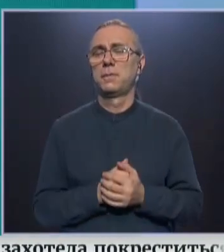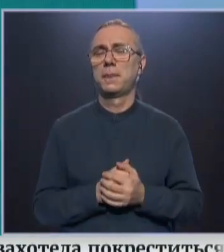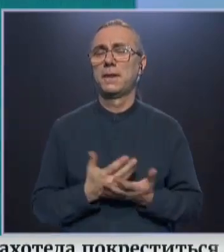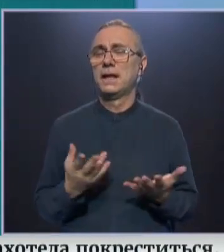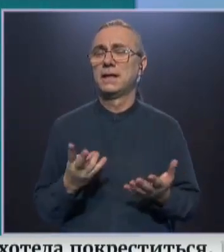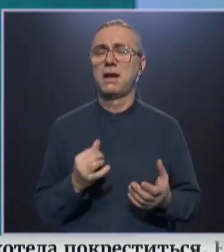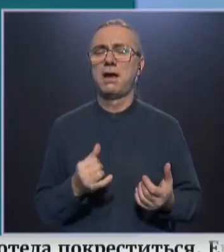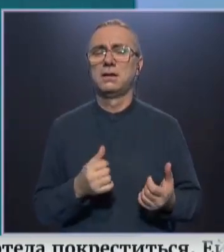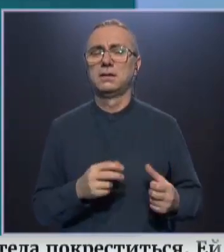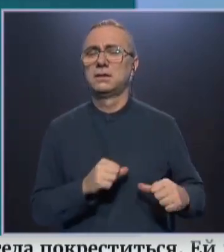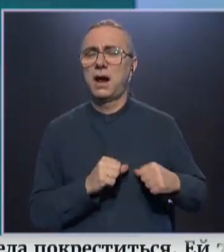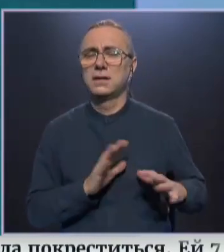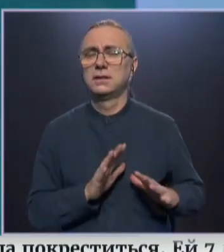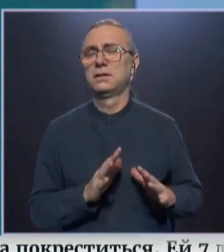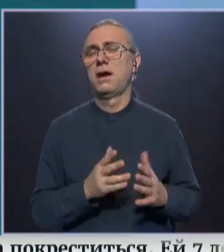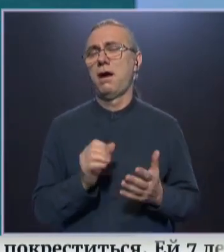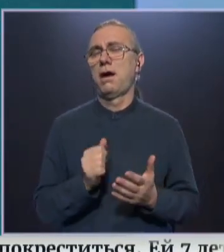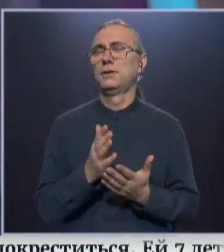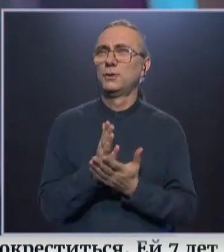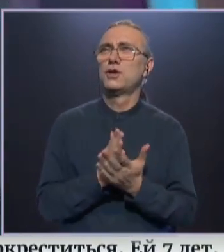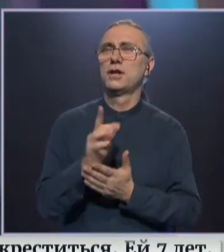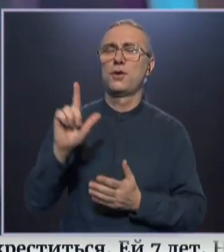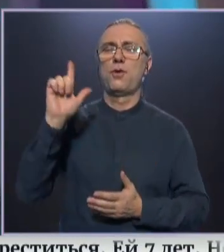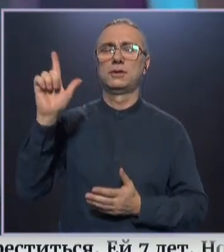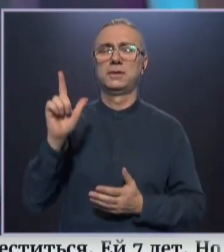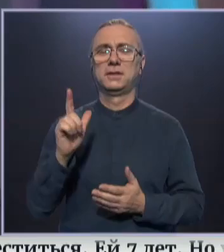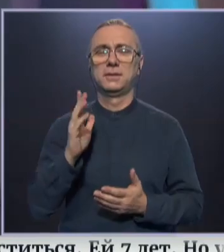будет главным мотивом батюшка Можно ли в пост немного